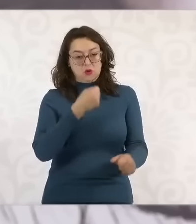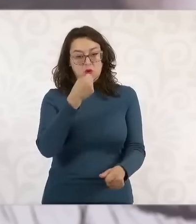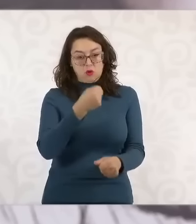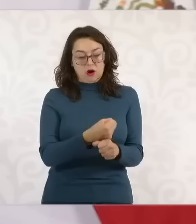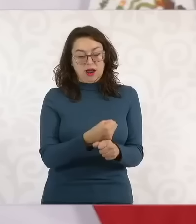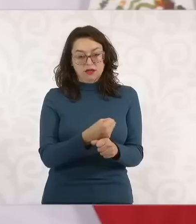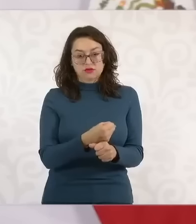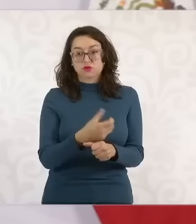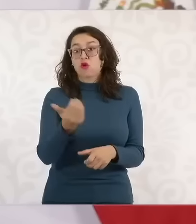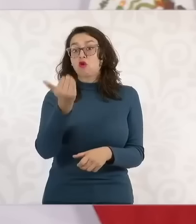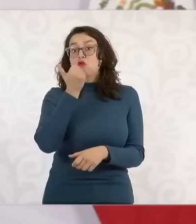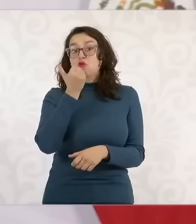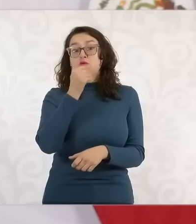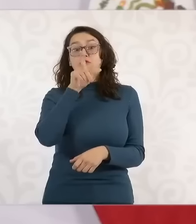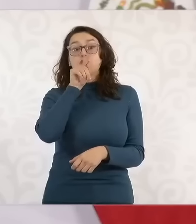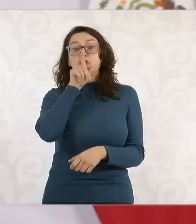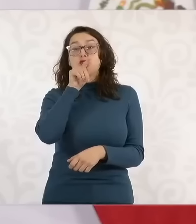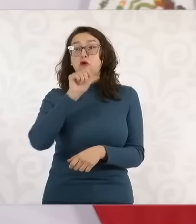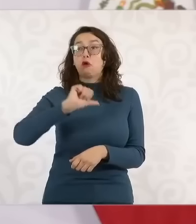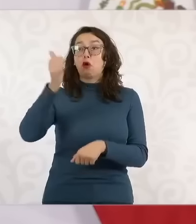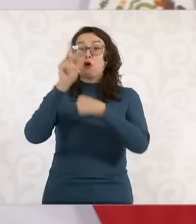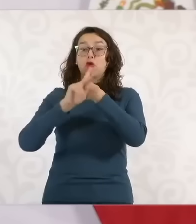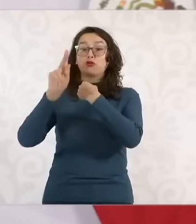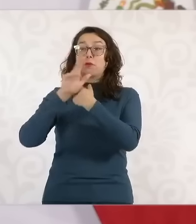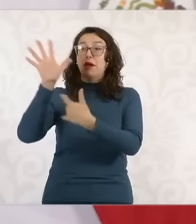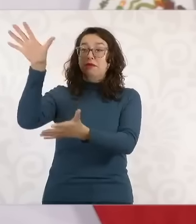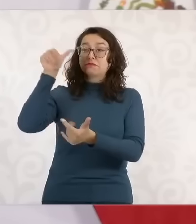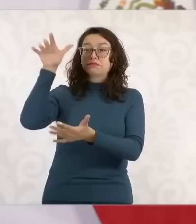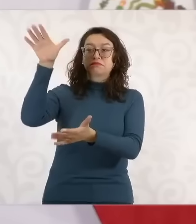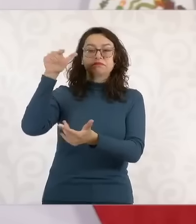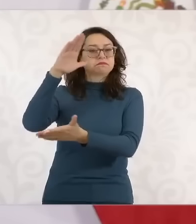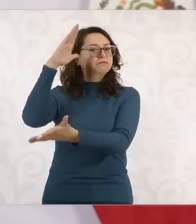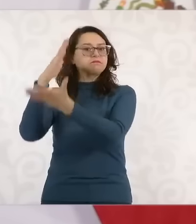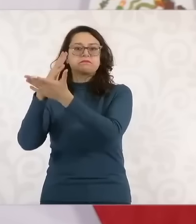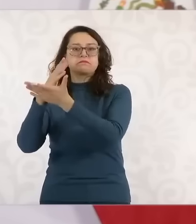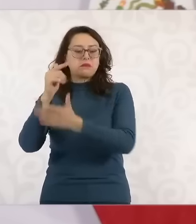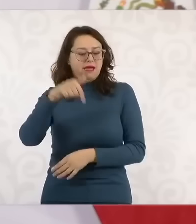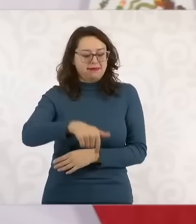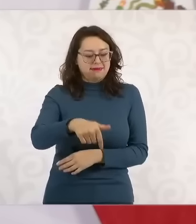de las importaciones de pollo a México. Se se producirán en nuestro país, que este es uno de los